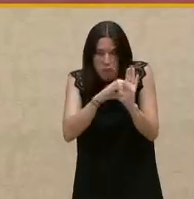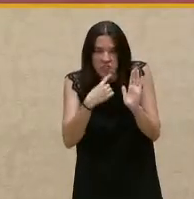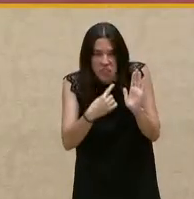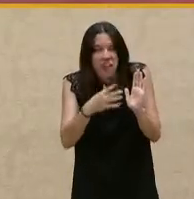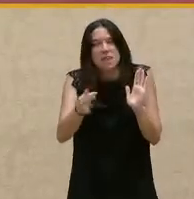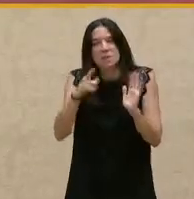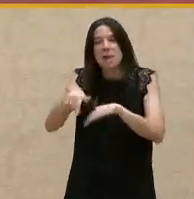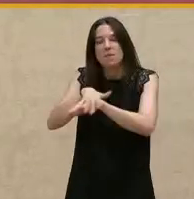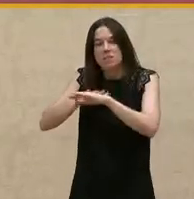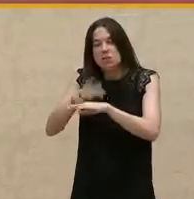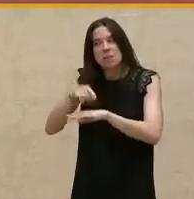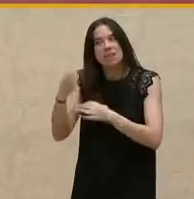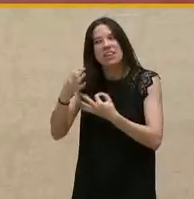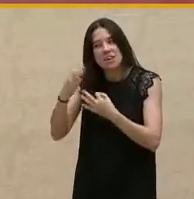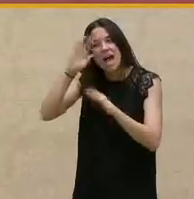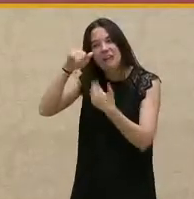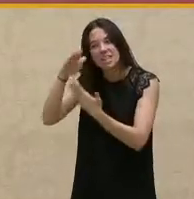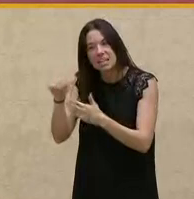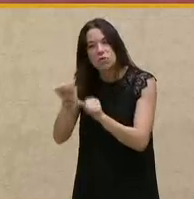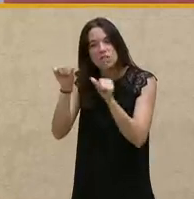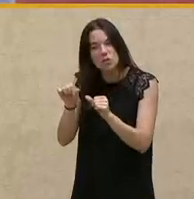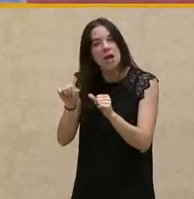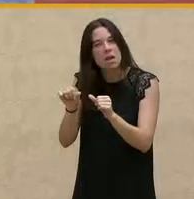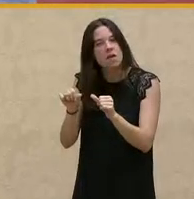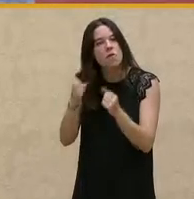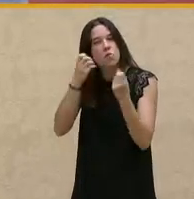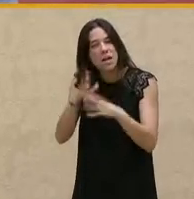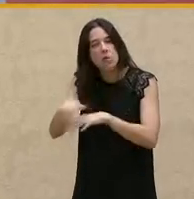atender, como se merece, el movimiento asociativo de las personas con discapacidad,